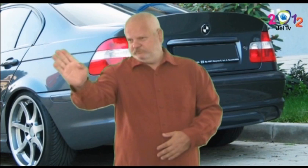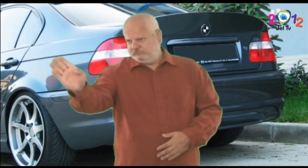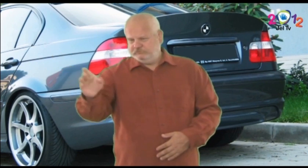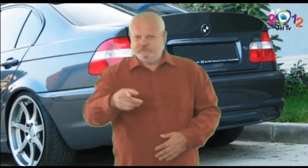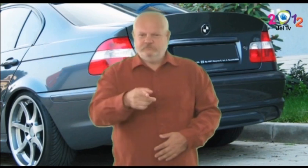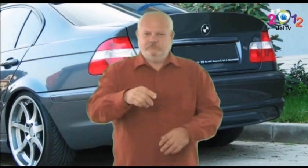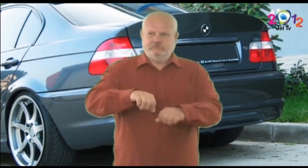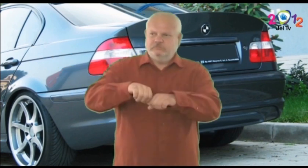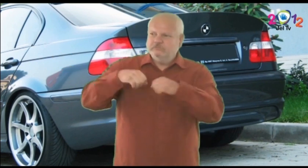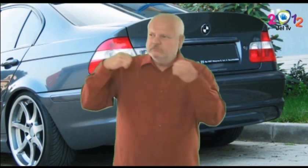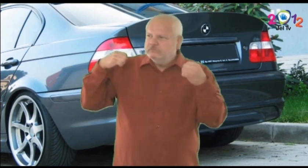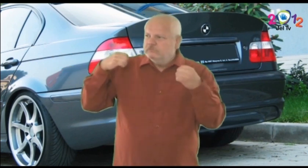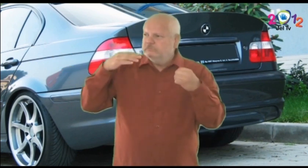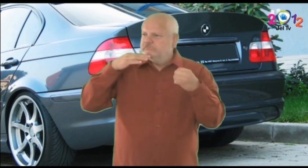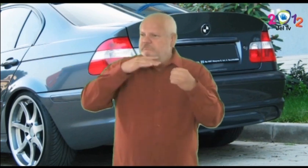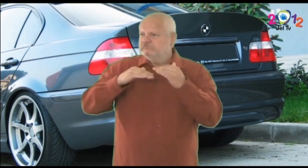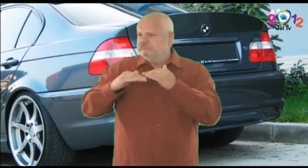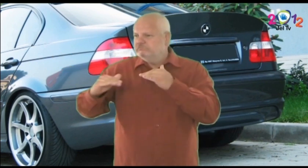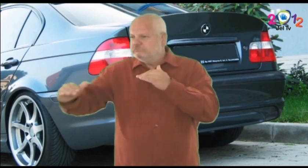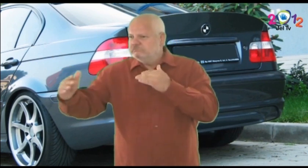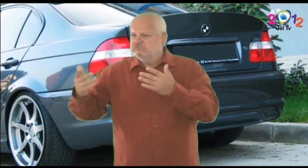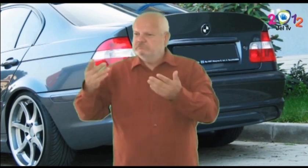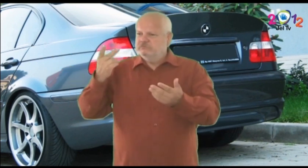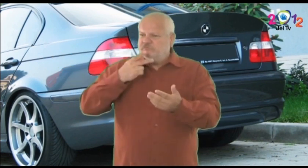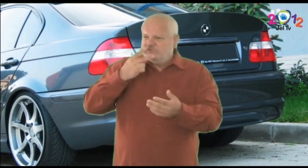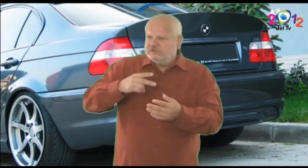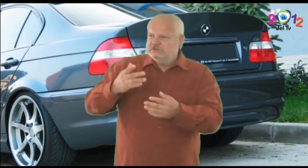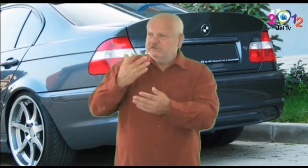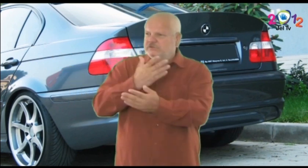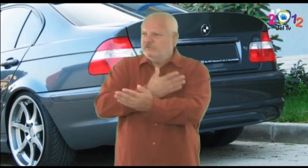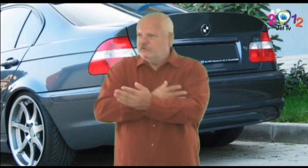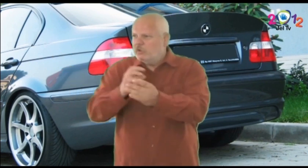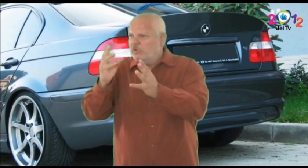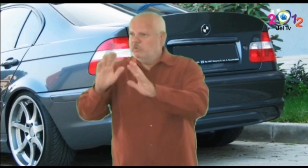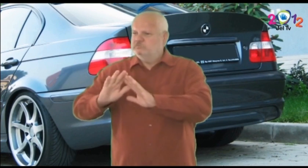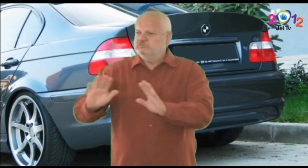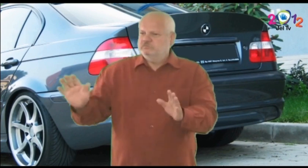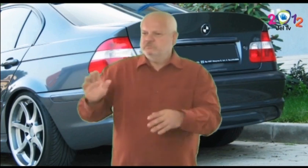és egy helyiség felé irányítja, ahol egyszerû pusztaság, víz, kevés fa van.